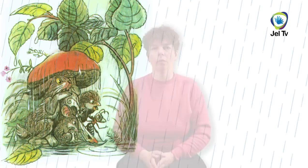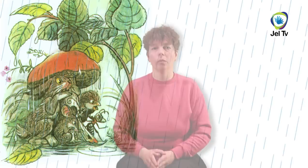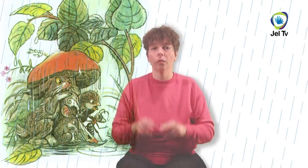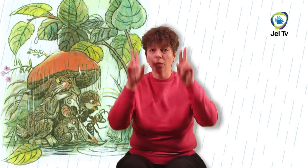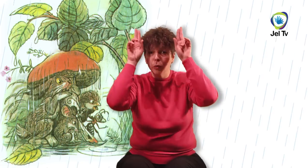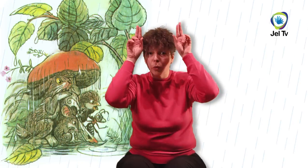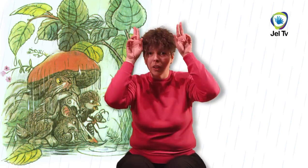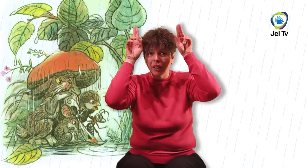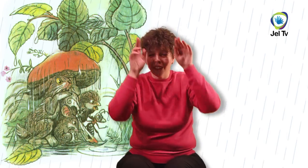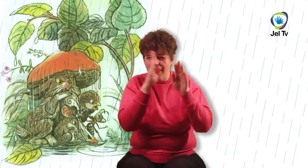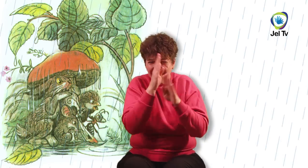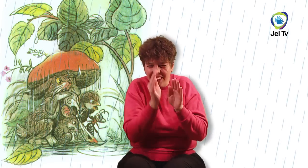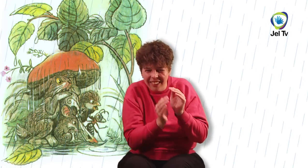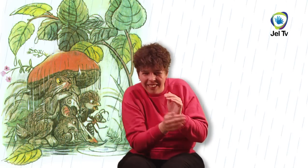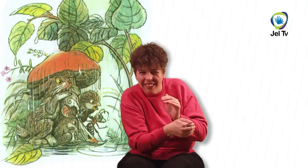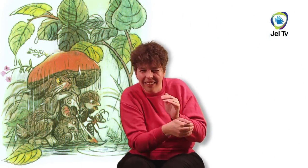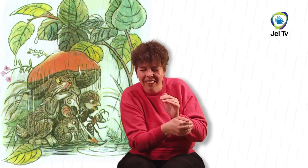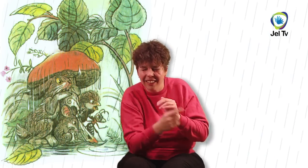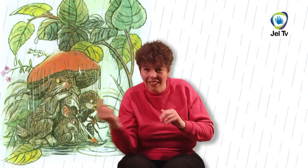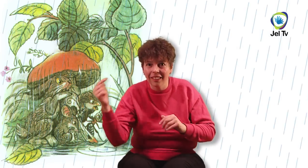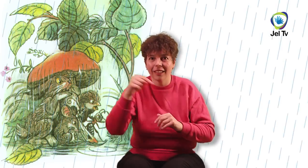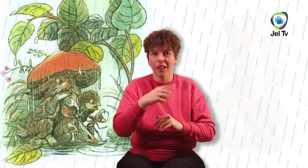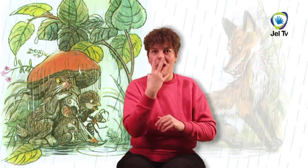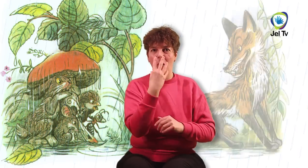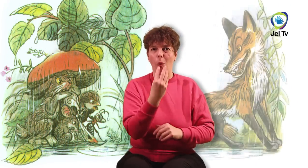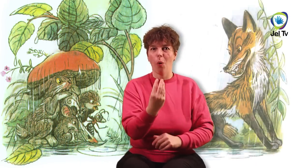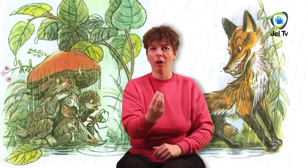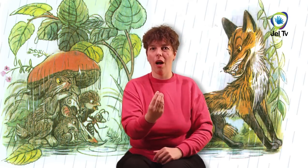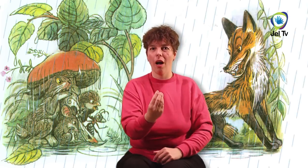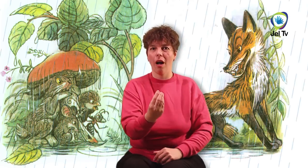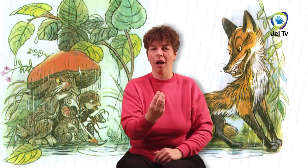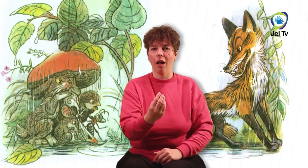Nyuszi elrejtõzött, odaért a róka is.